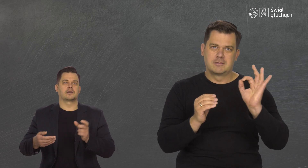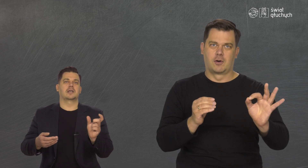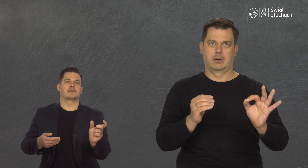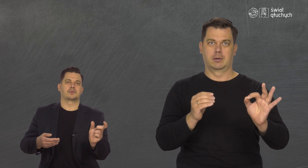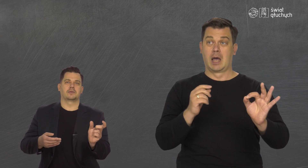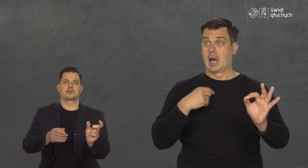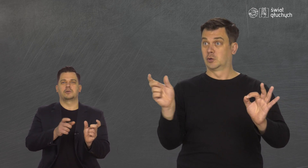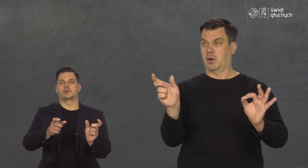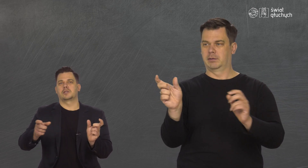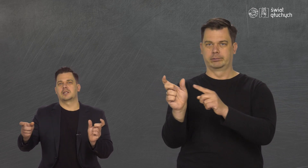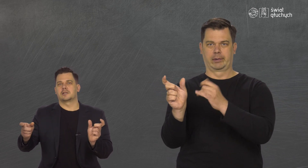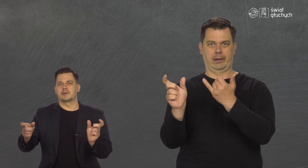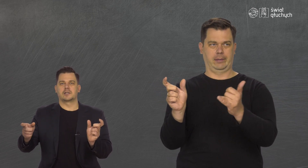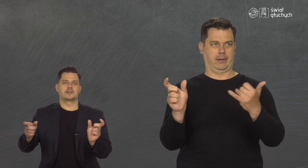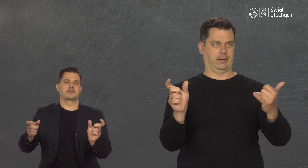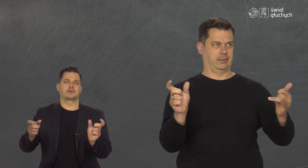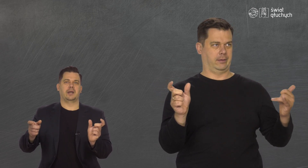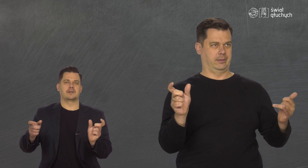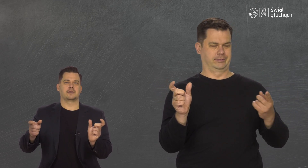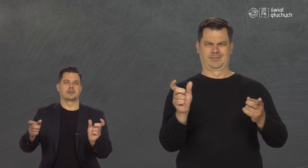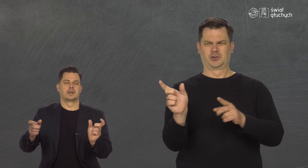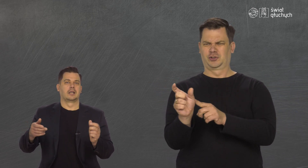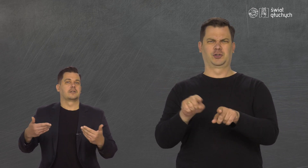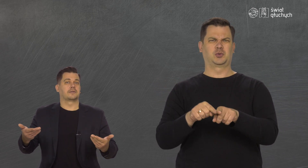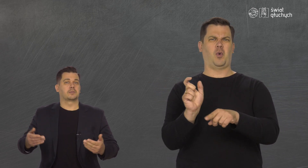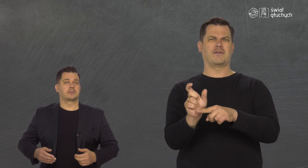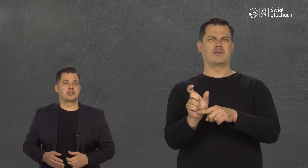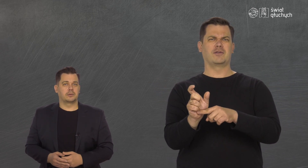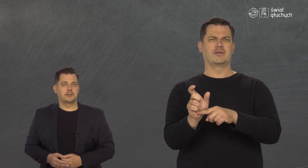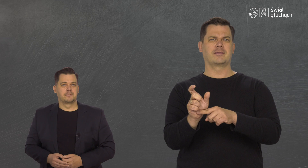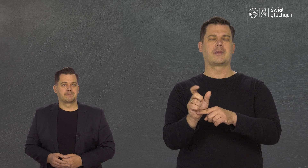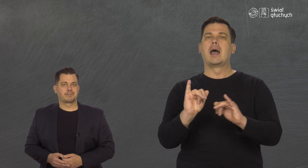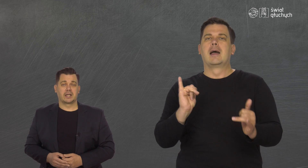te samo słowo może mieć różne znaczenia, w zależności od branży. Co więc możemy zrobić?